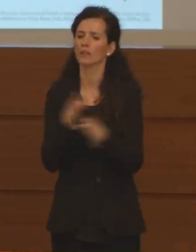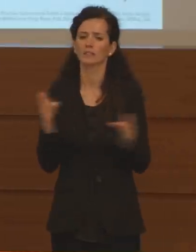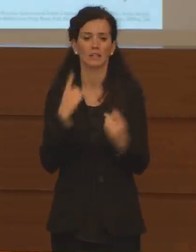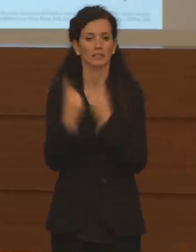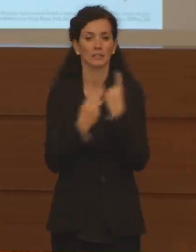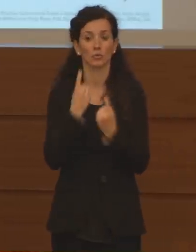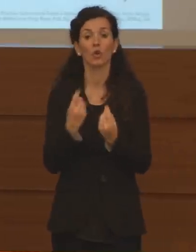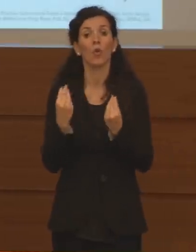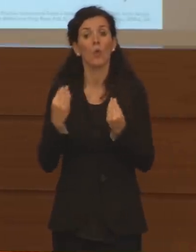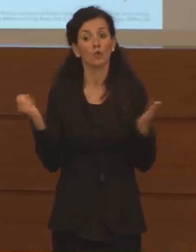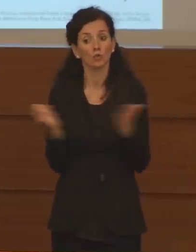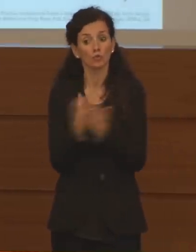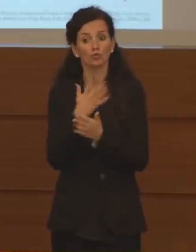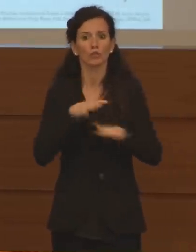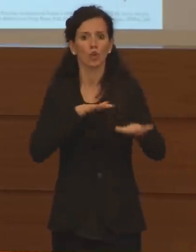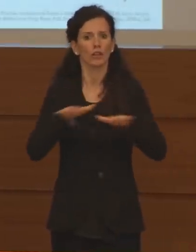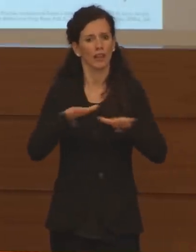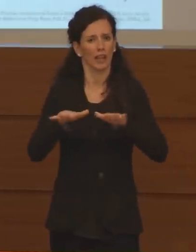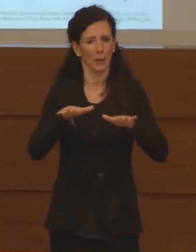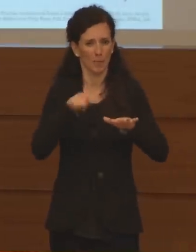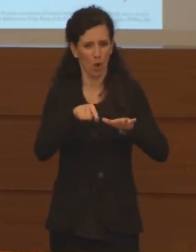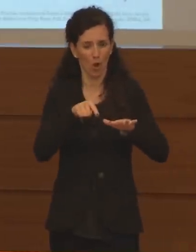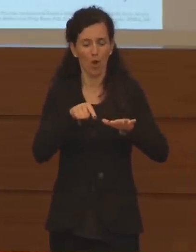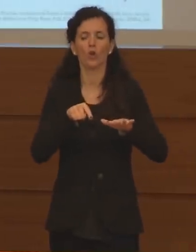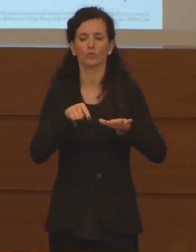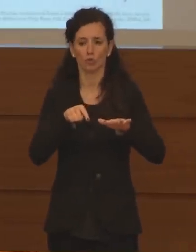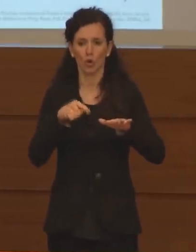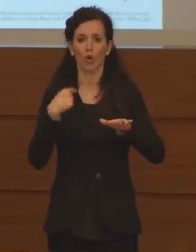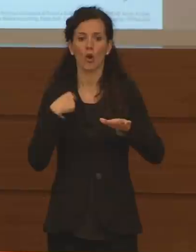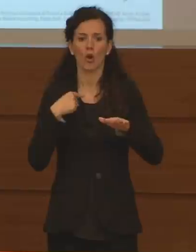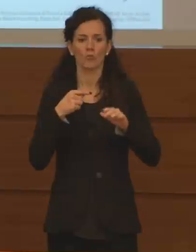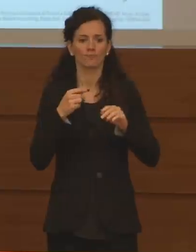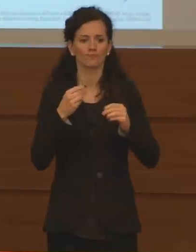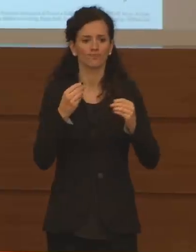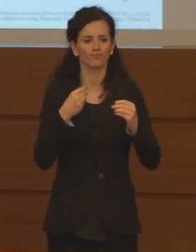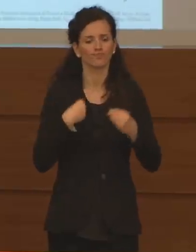abbiamo realizzato delle aree shelterizzate, container per ospitare la